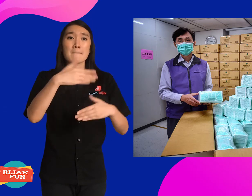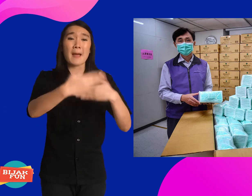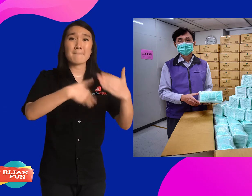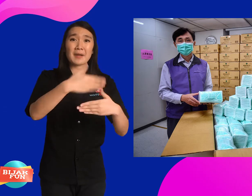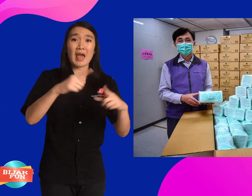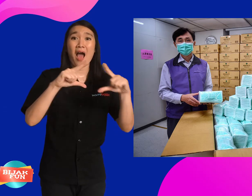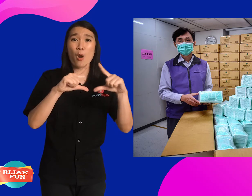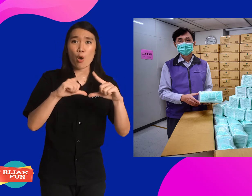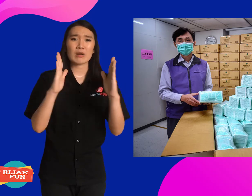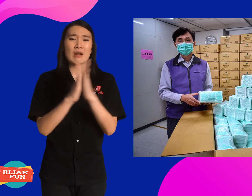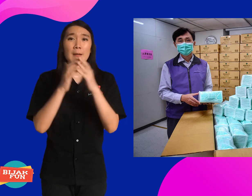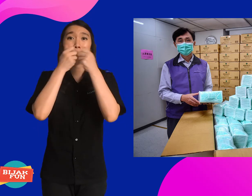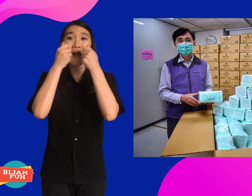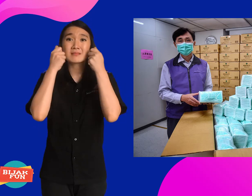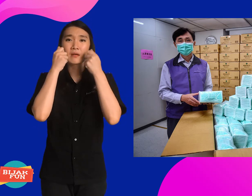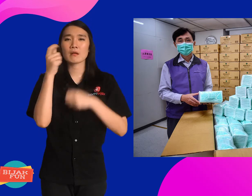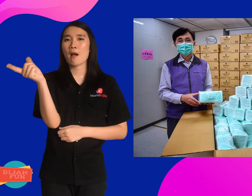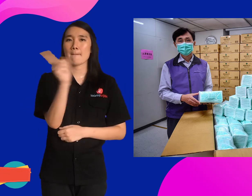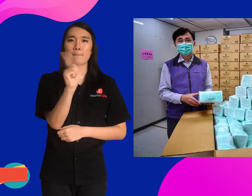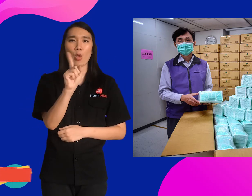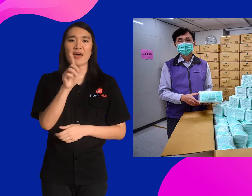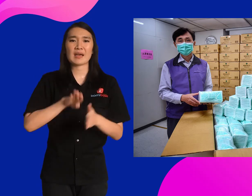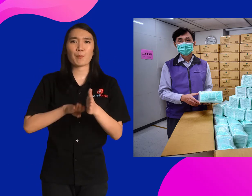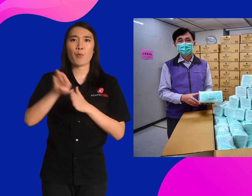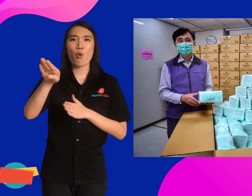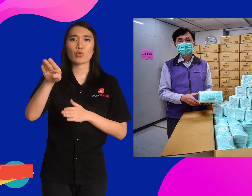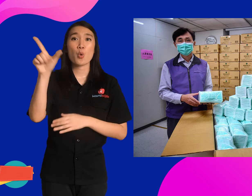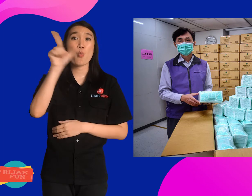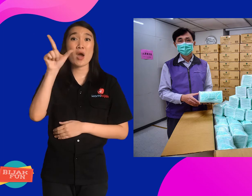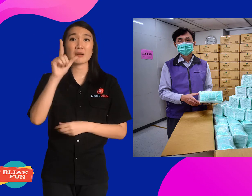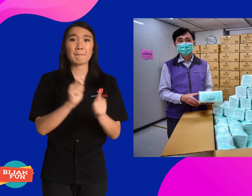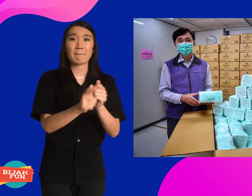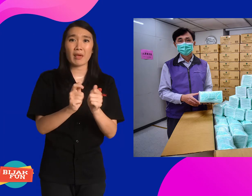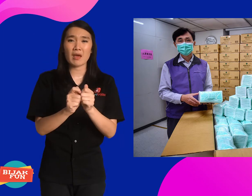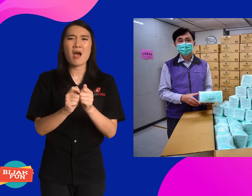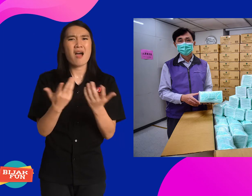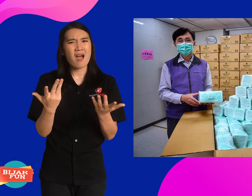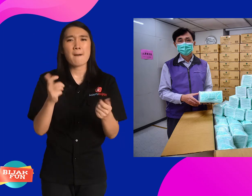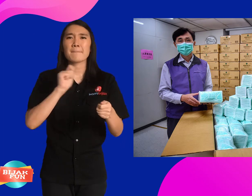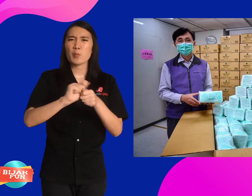Pabrik alkohol dan masker tidak boleh mengimpor barang ke luar negeri untuk membeli bahan.